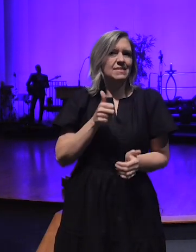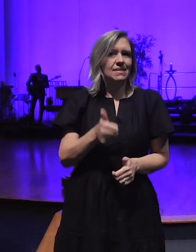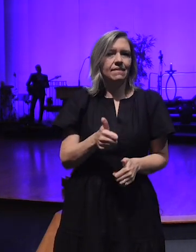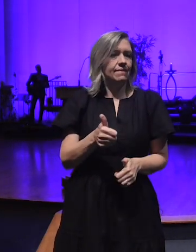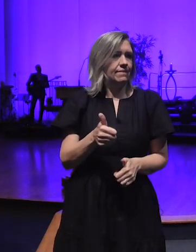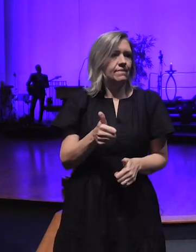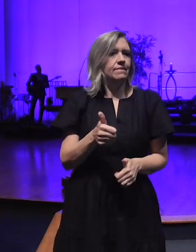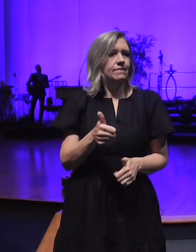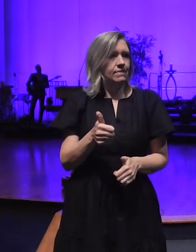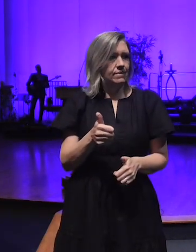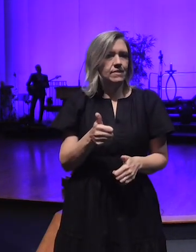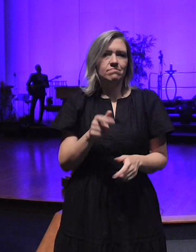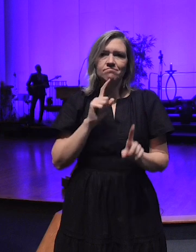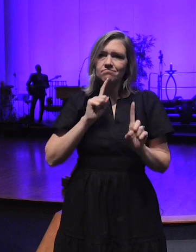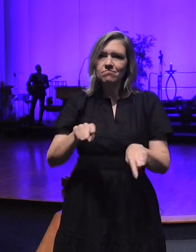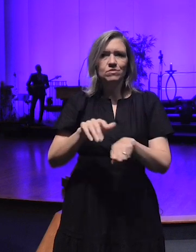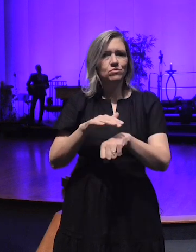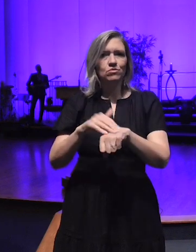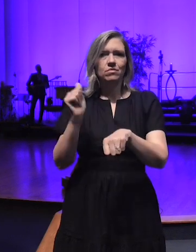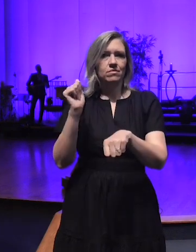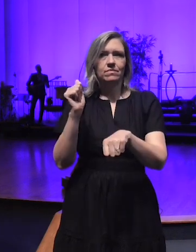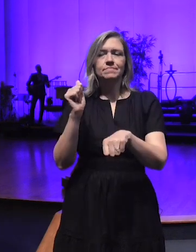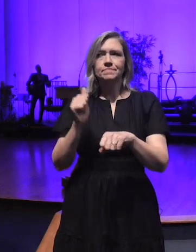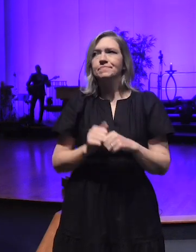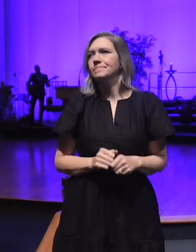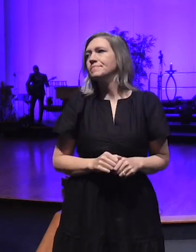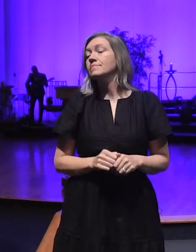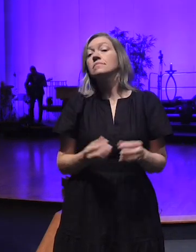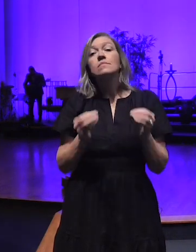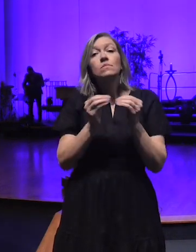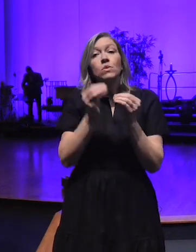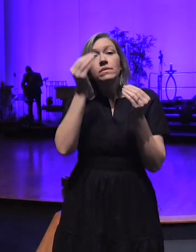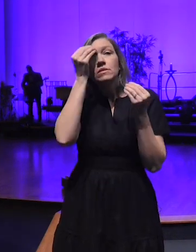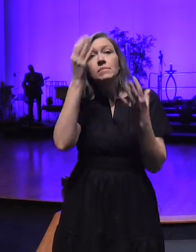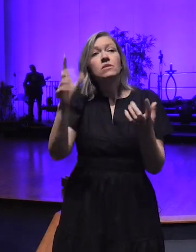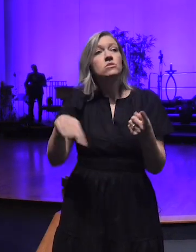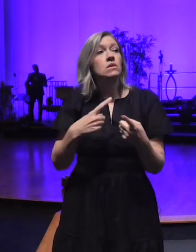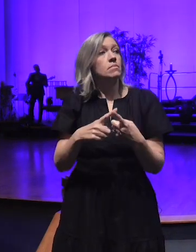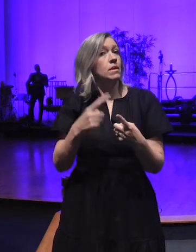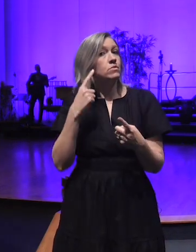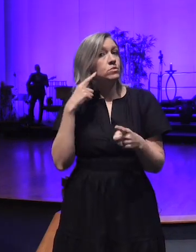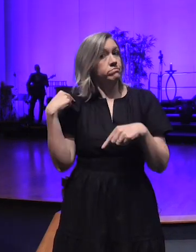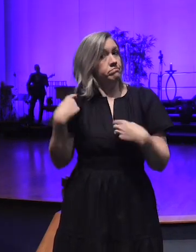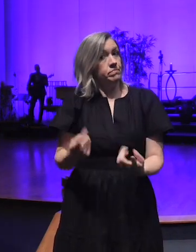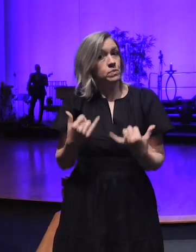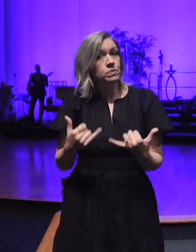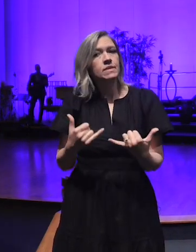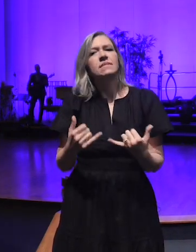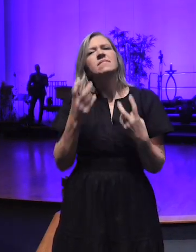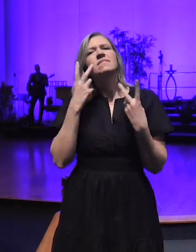llamado para obtener más información sobre cualquier cosa que hayan escuchado hoy, visiten el Centro de eventos o se conecten